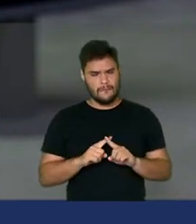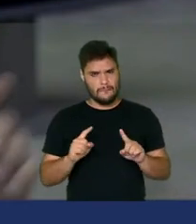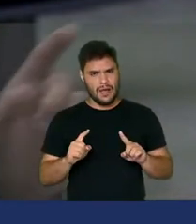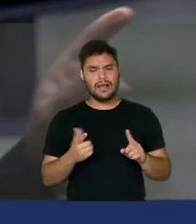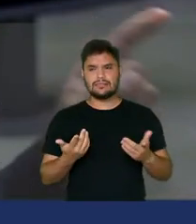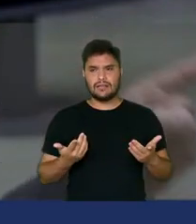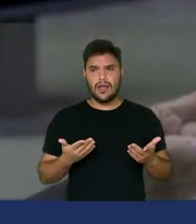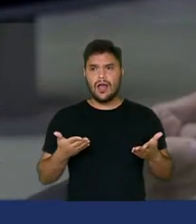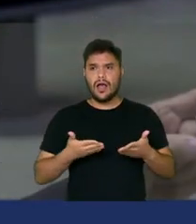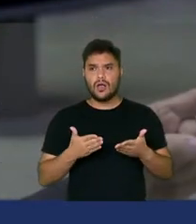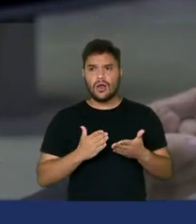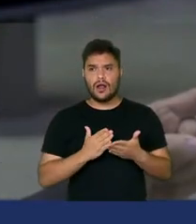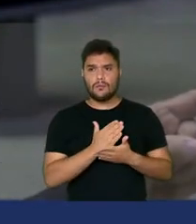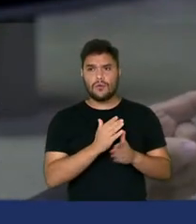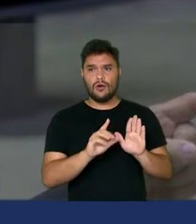ESTOU AGUARDANDO O PENÚLTIMO RELATÓRIO QUE NÃO CONSTAVA